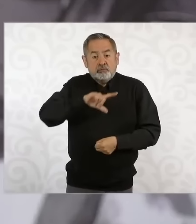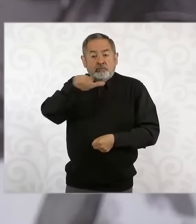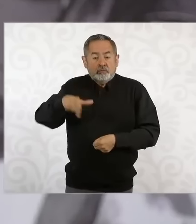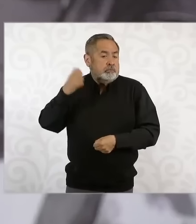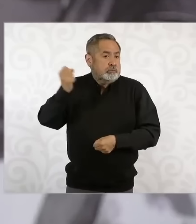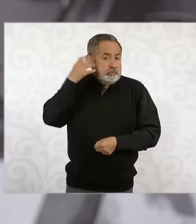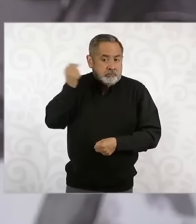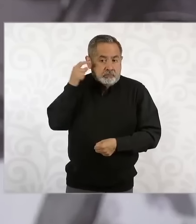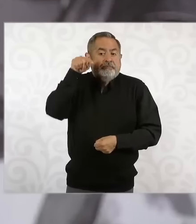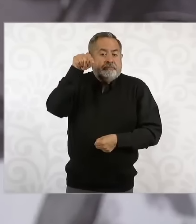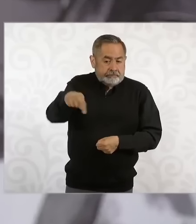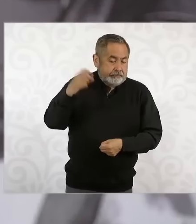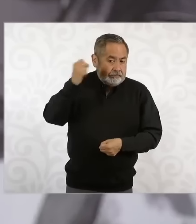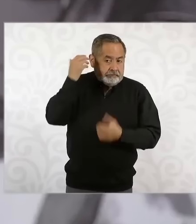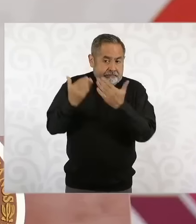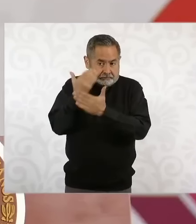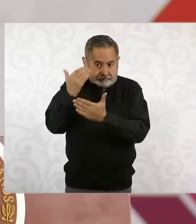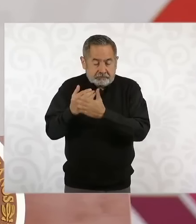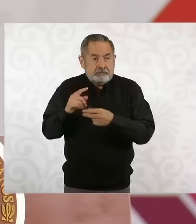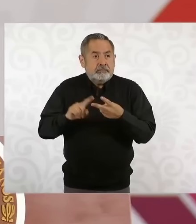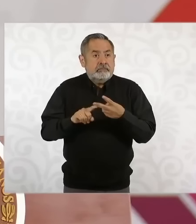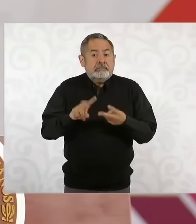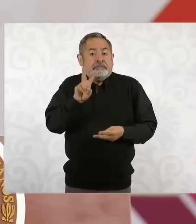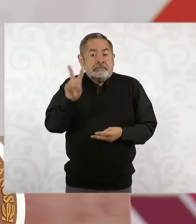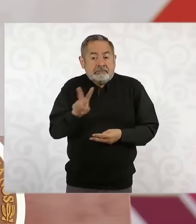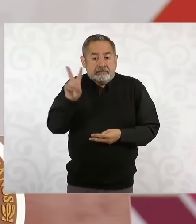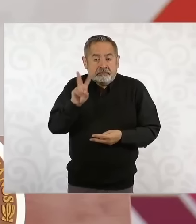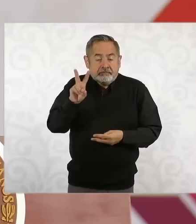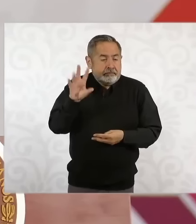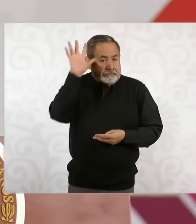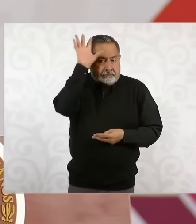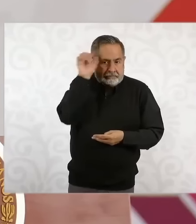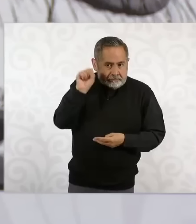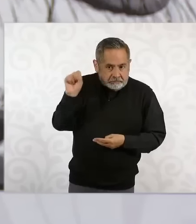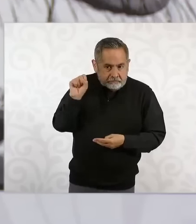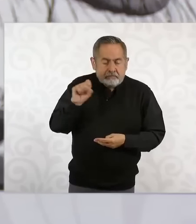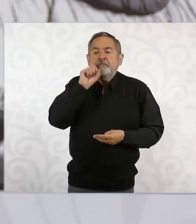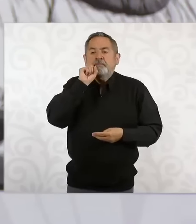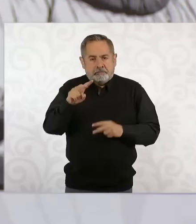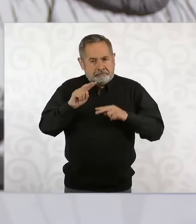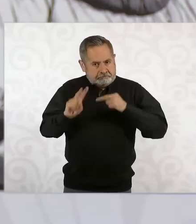prensa. El viernes lo vamos a hacer en Morelos. En la mañana también vamos al gabinete de seguridad